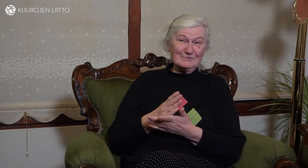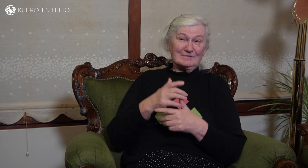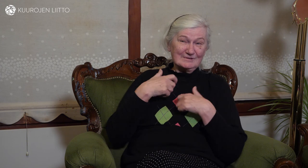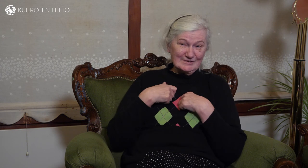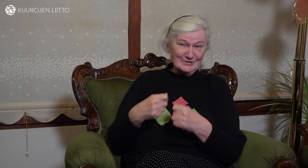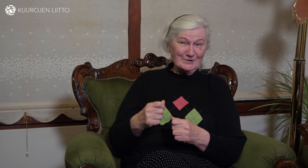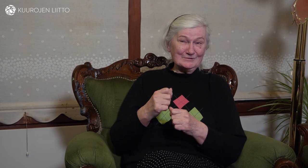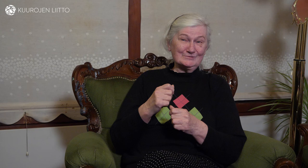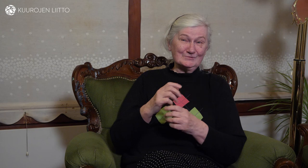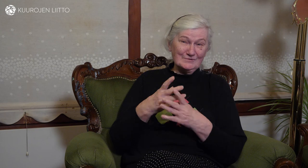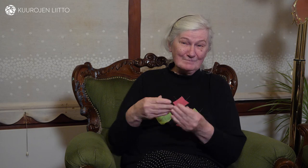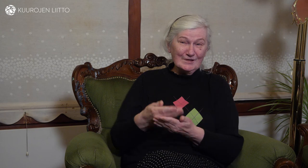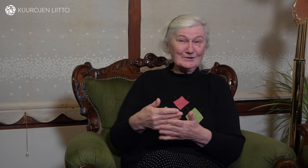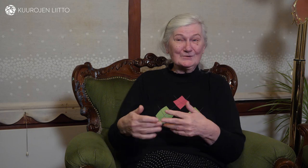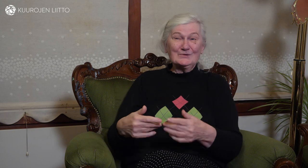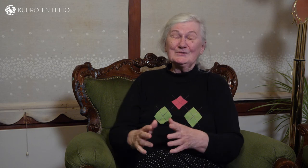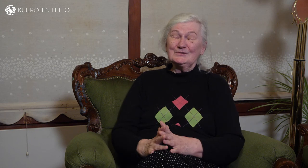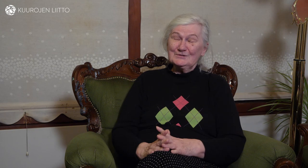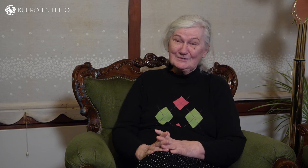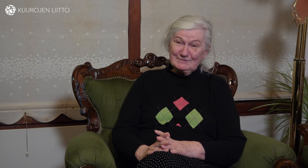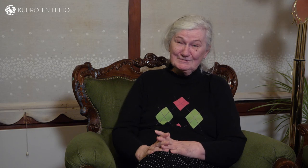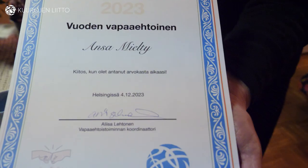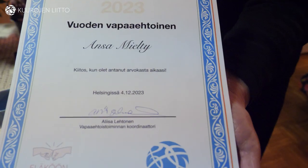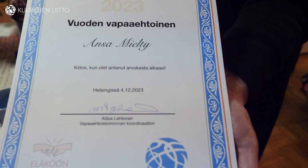Tämä kiinnostus vapaaehtoistyöhön on tullut ihan sydämestä.